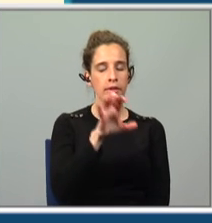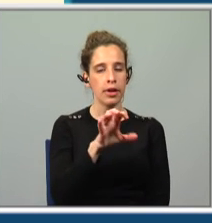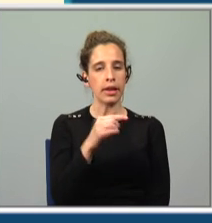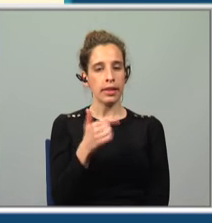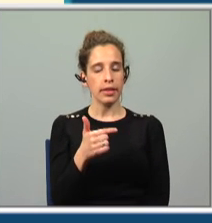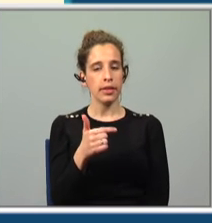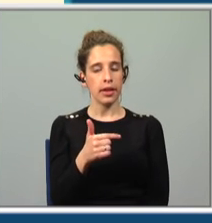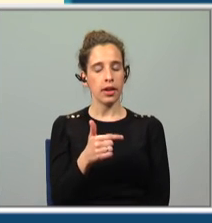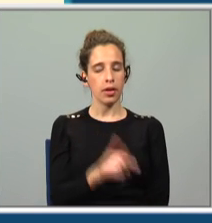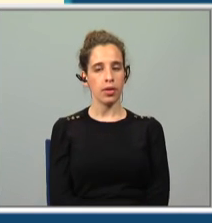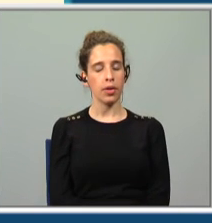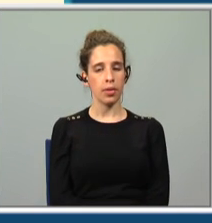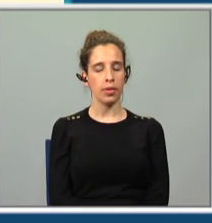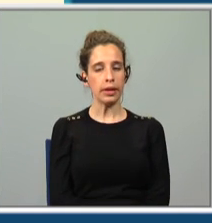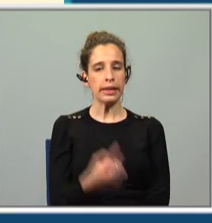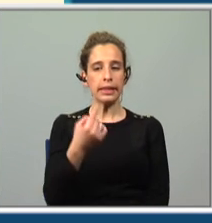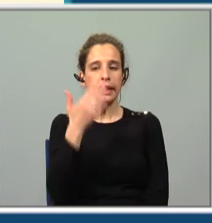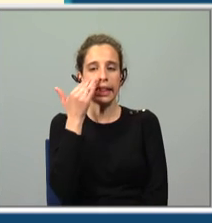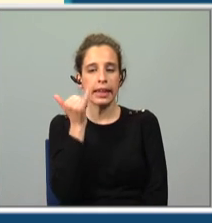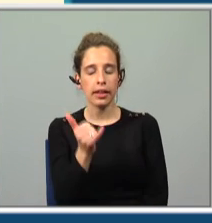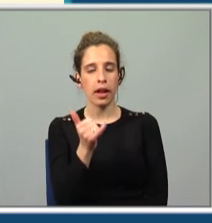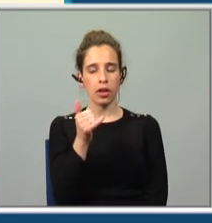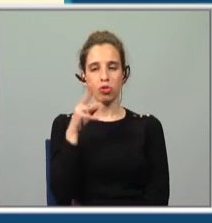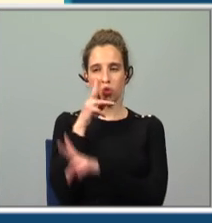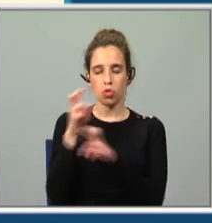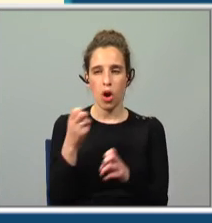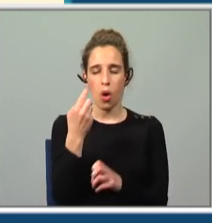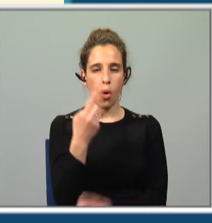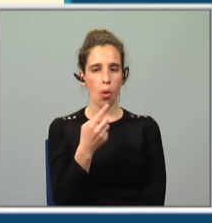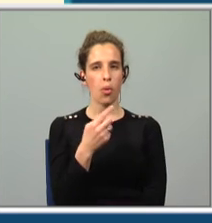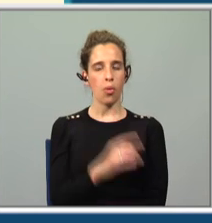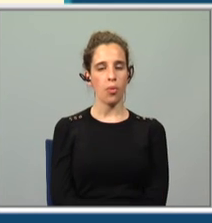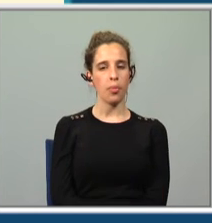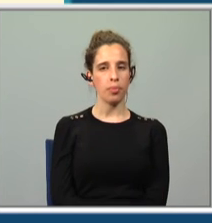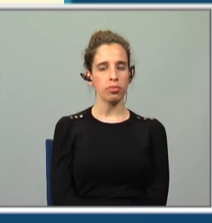ter o seu problema de ter o que se tentar arranjar uma solução para o seu 有你的問題，如果嘗試為您提出解決方案